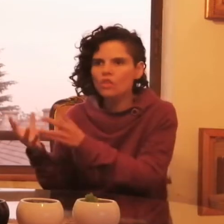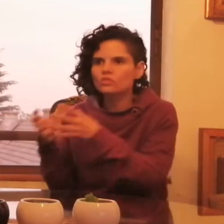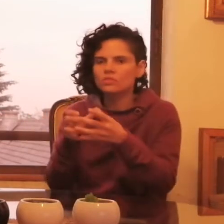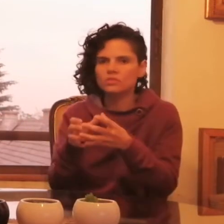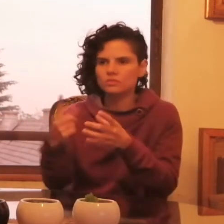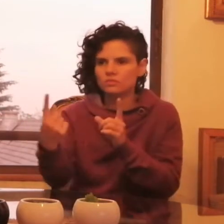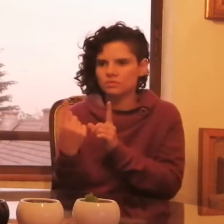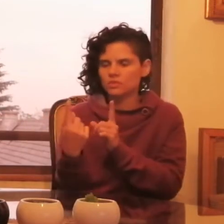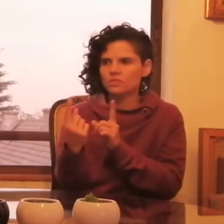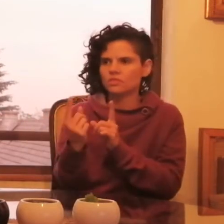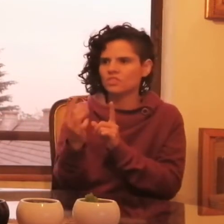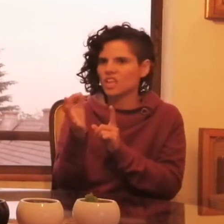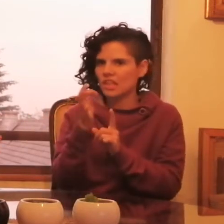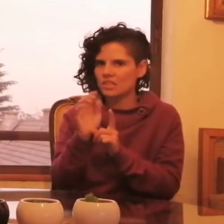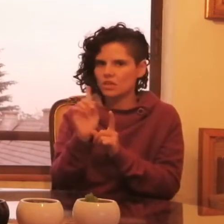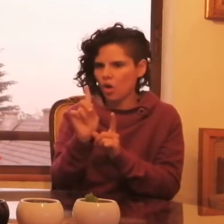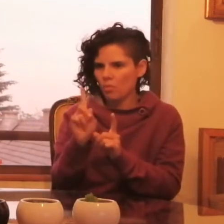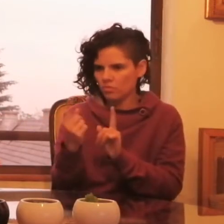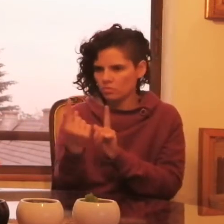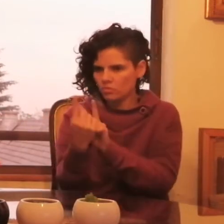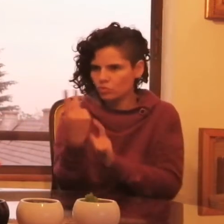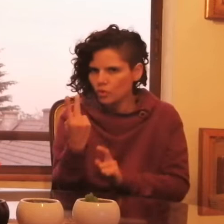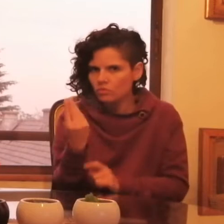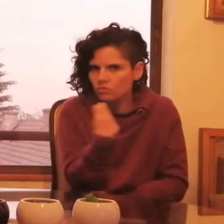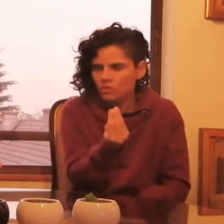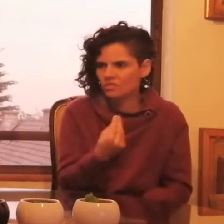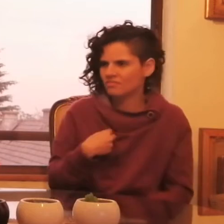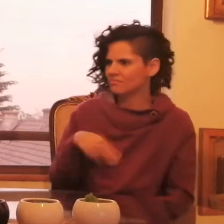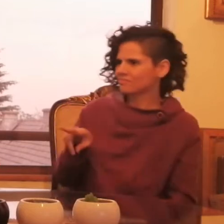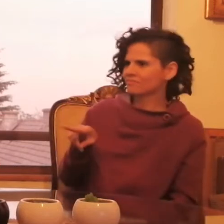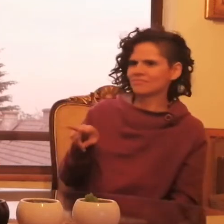y yo así como What?! - no ..hijo mío que te pasa?